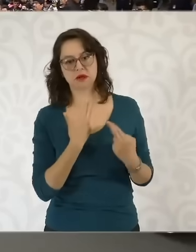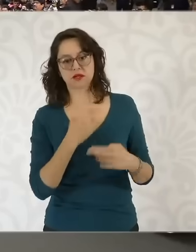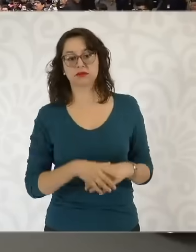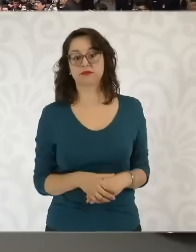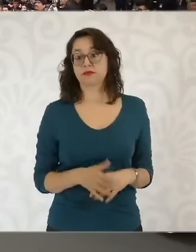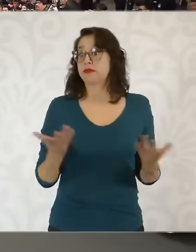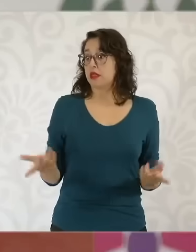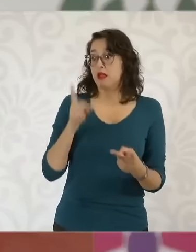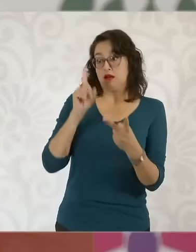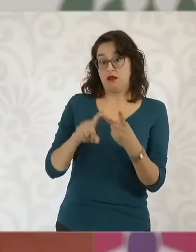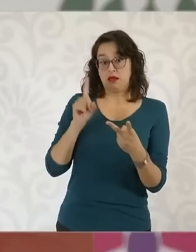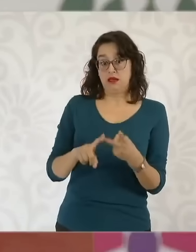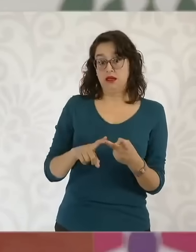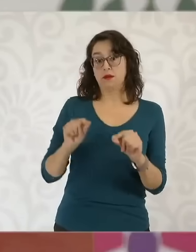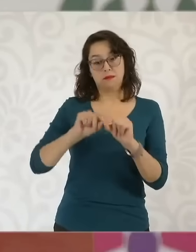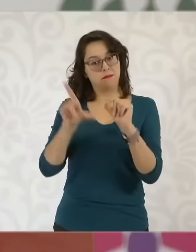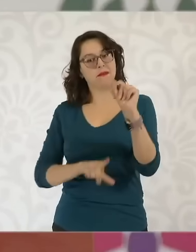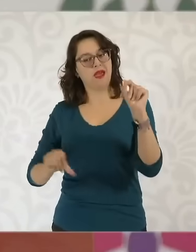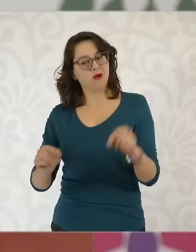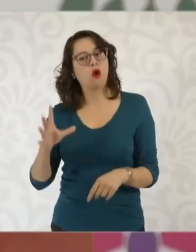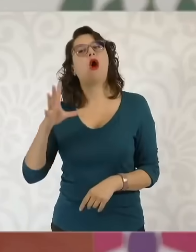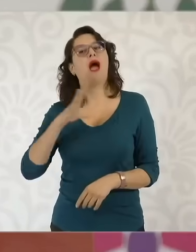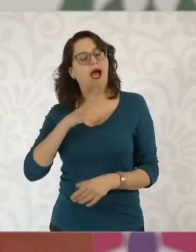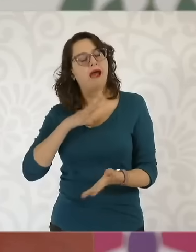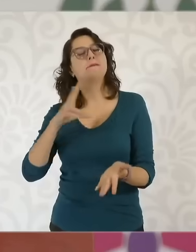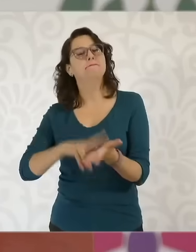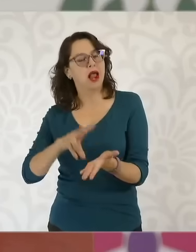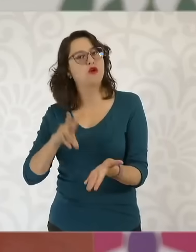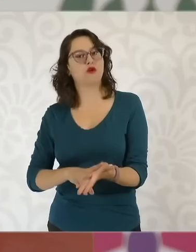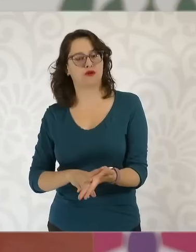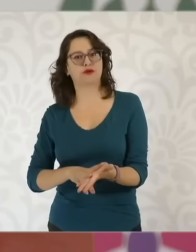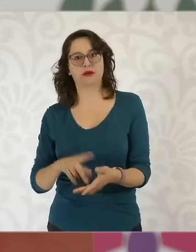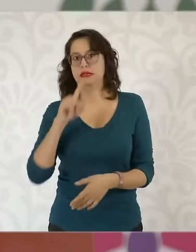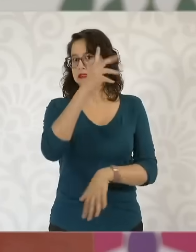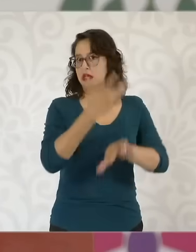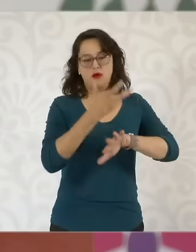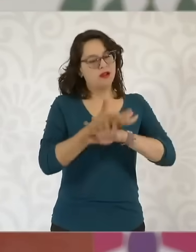lo que representa México para Estados Unidos. México representa mucho para Estados Unidos.